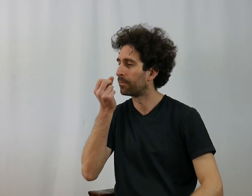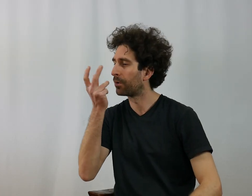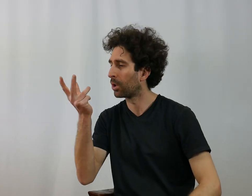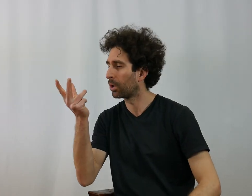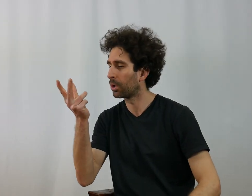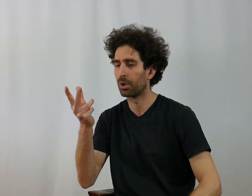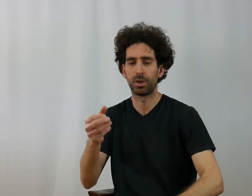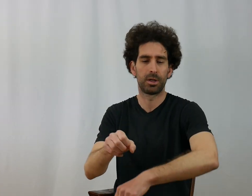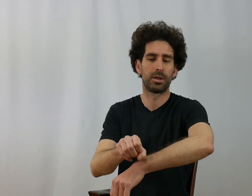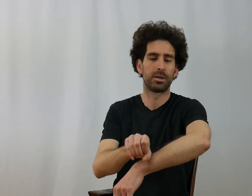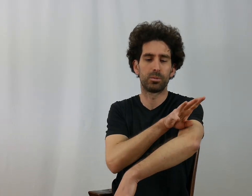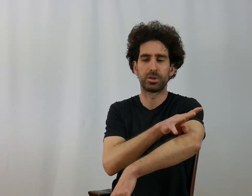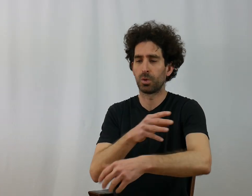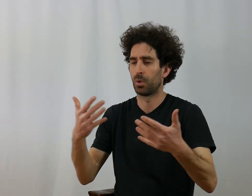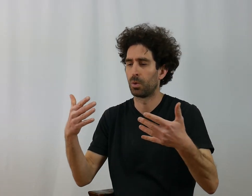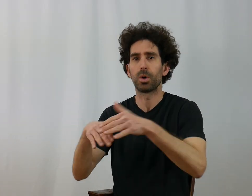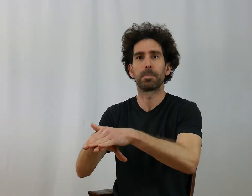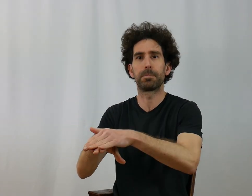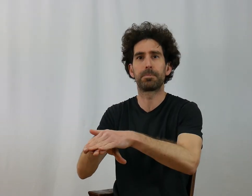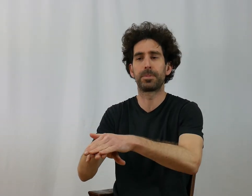Le signe "fleur" et le signe "émotion" sont fusionnés.